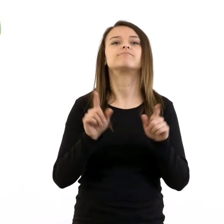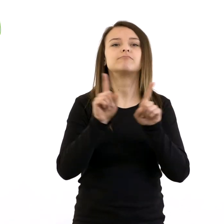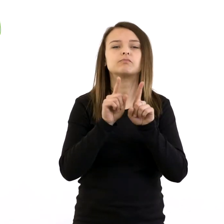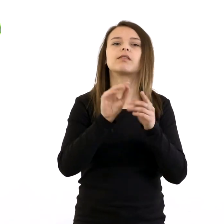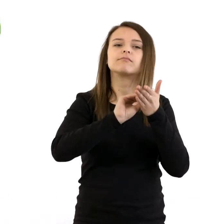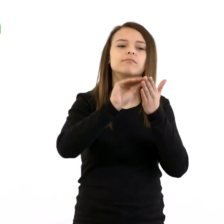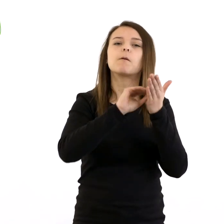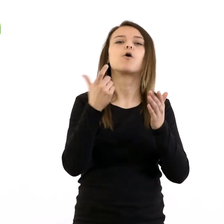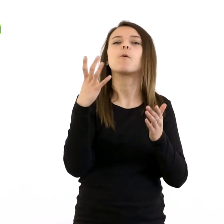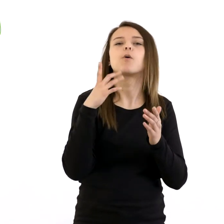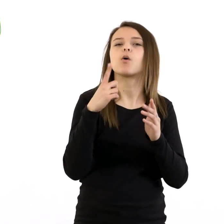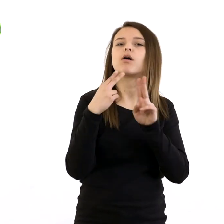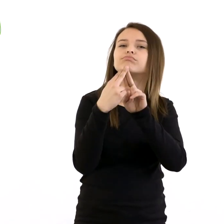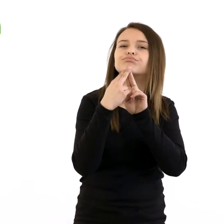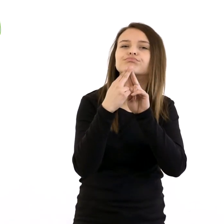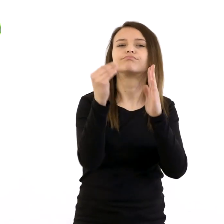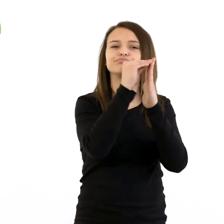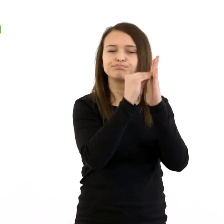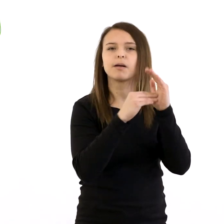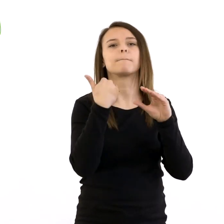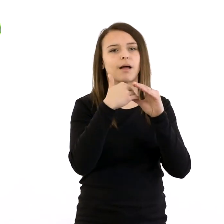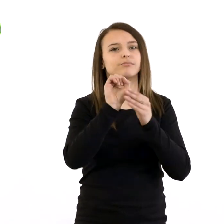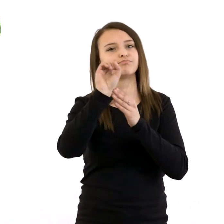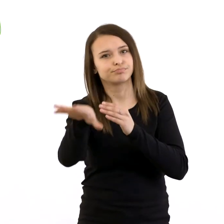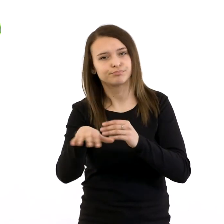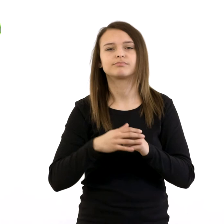przesłaniu e-mailem spisanych ustaleń;